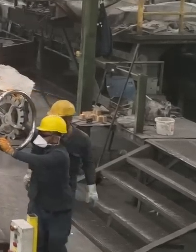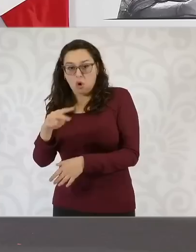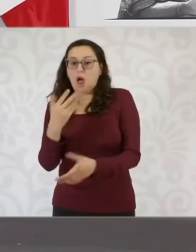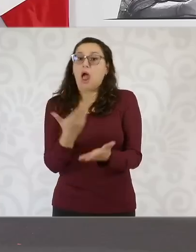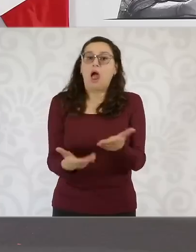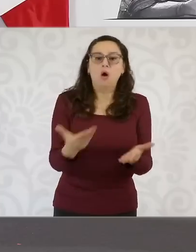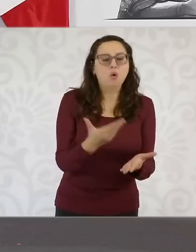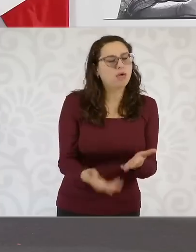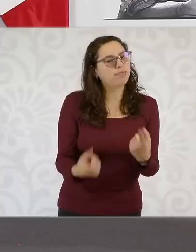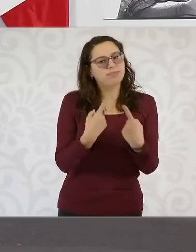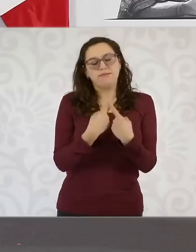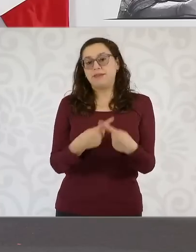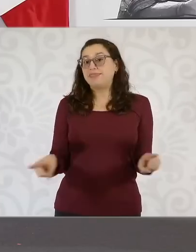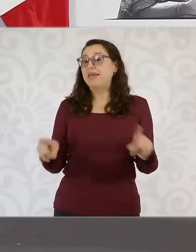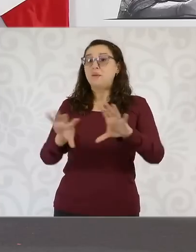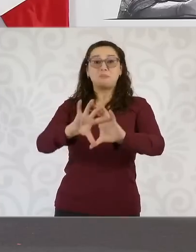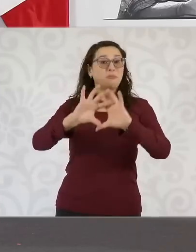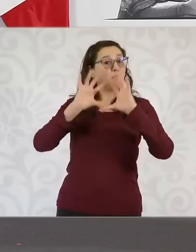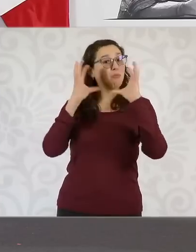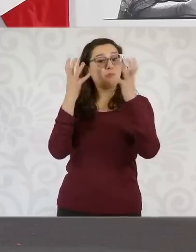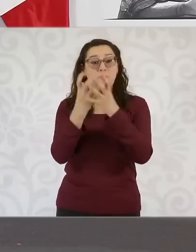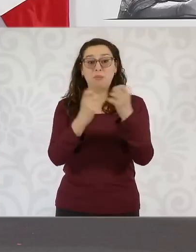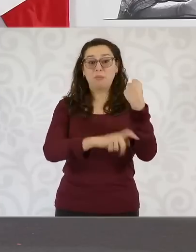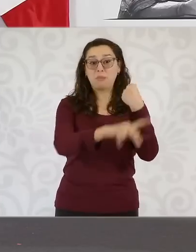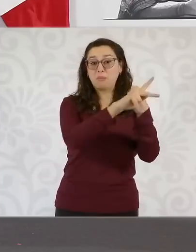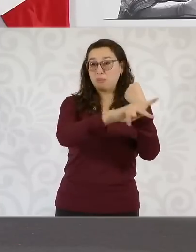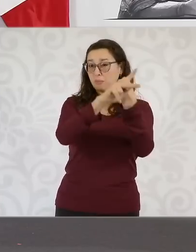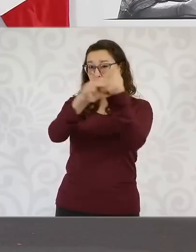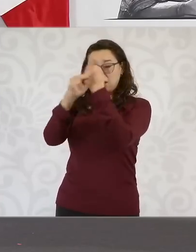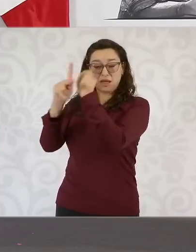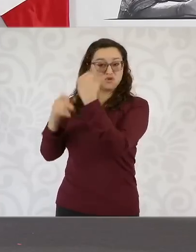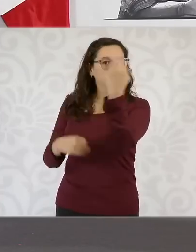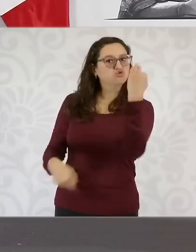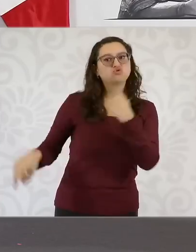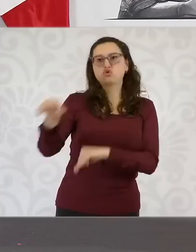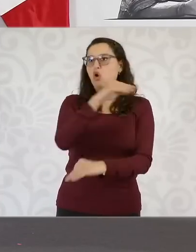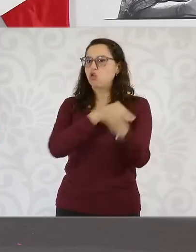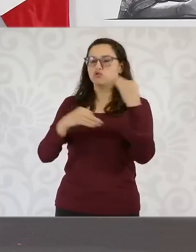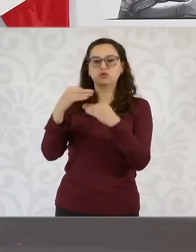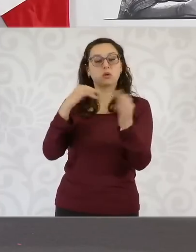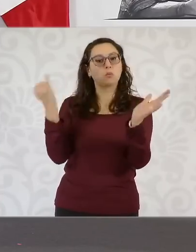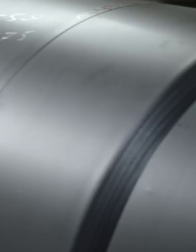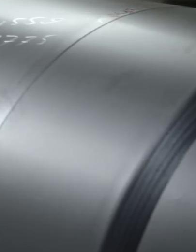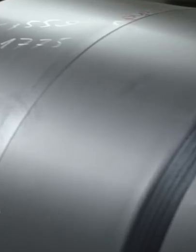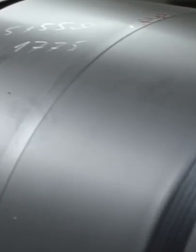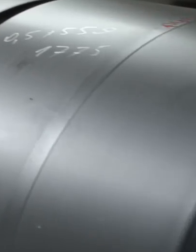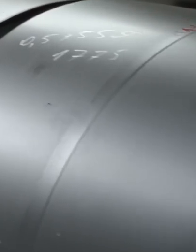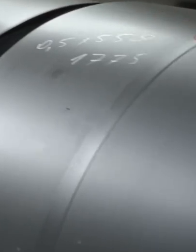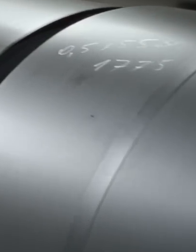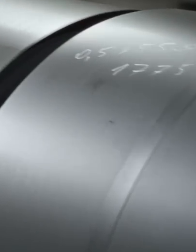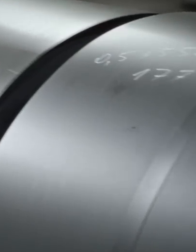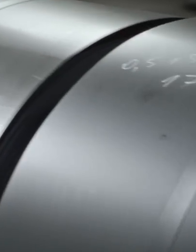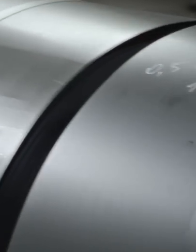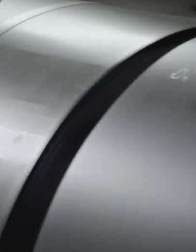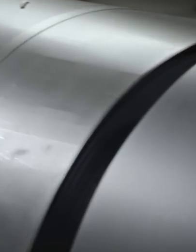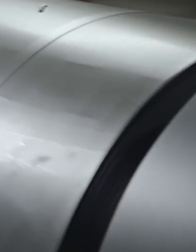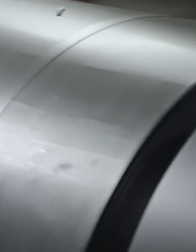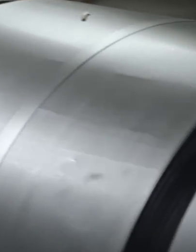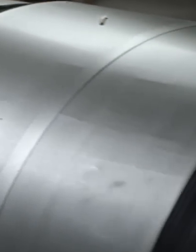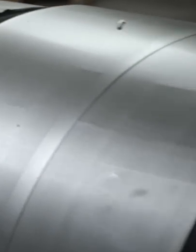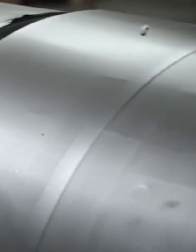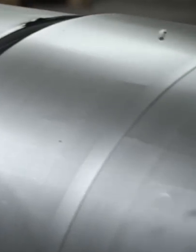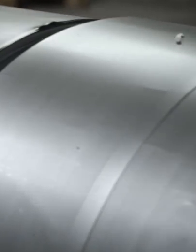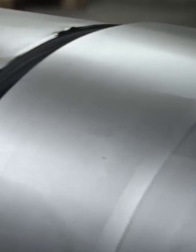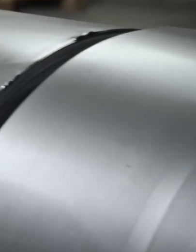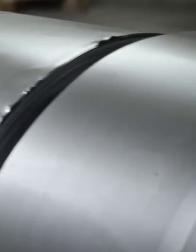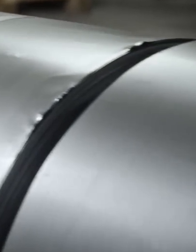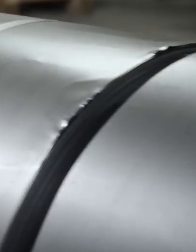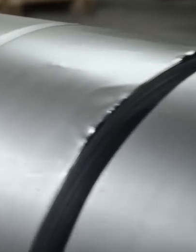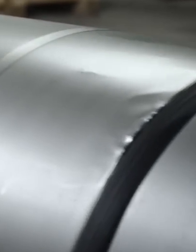inclusive se mencionan todos los considerandos los acuerdos con cada país previos que dejarían